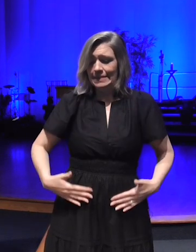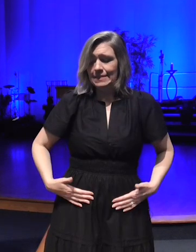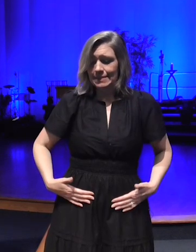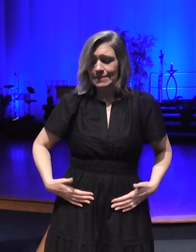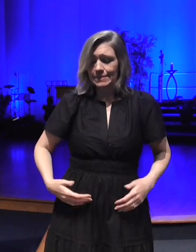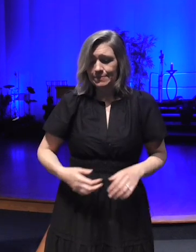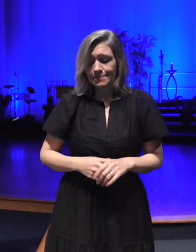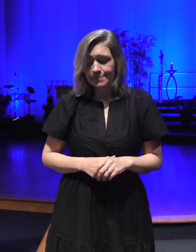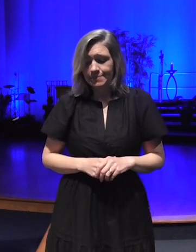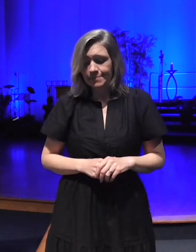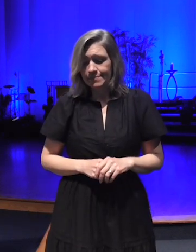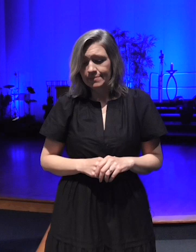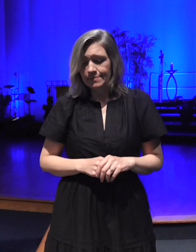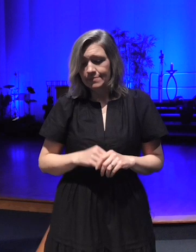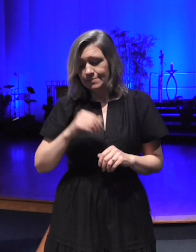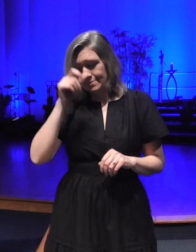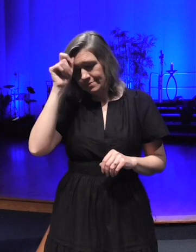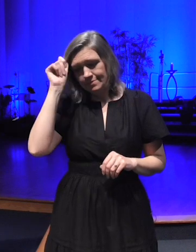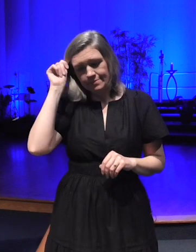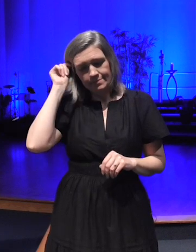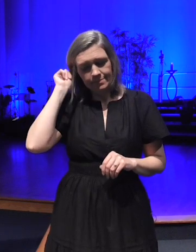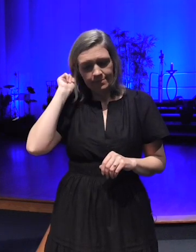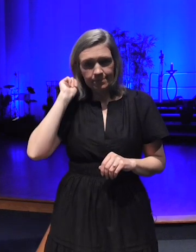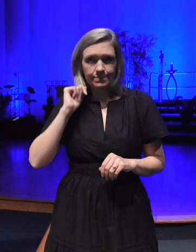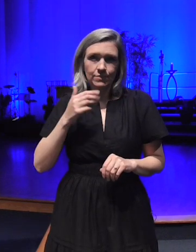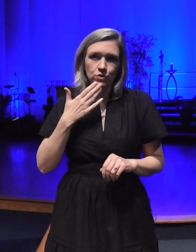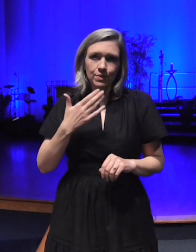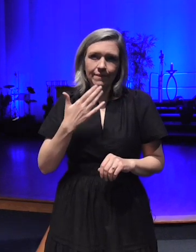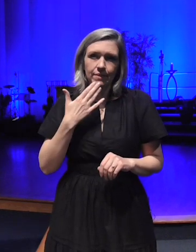y estoy muy agradecido, gracias, gracias, gracias